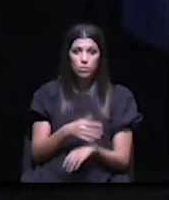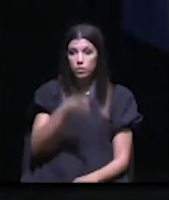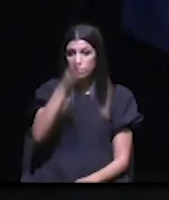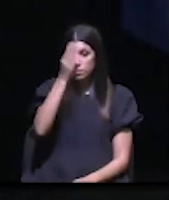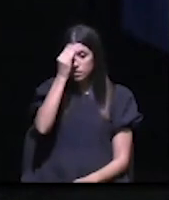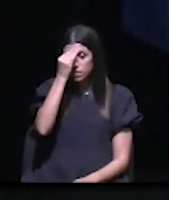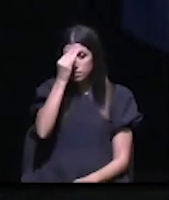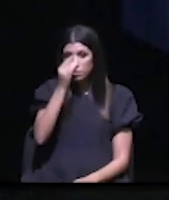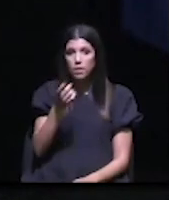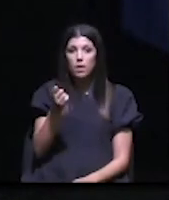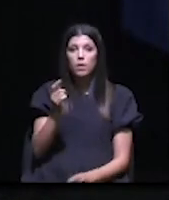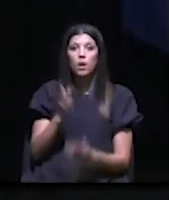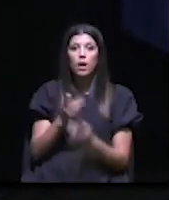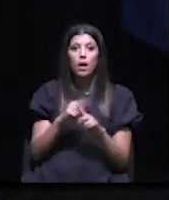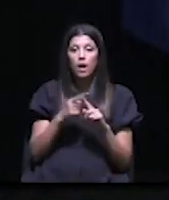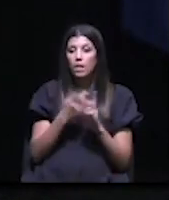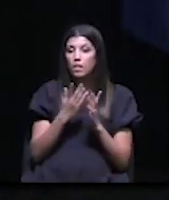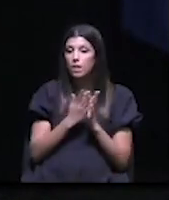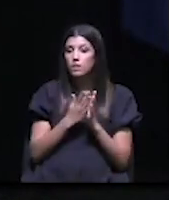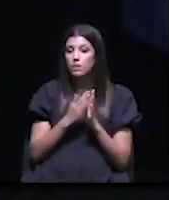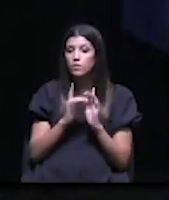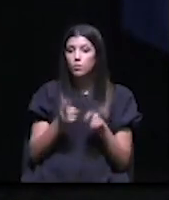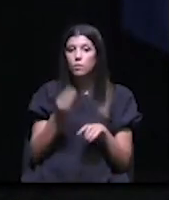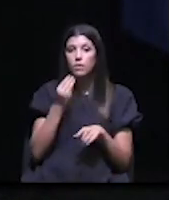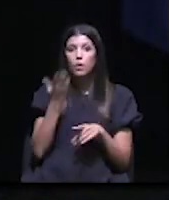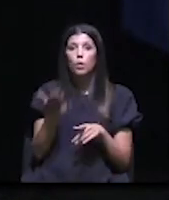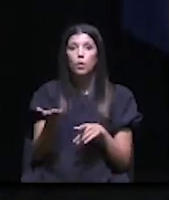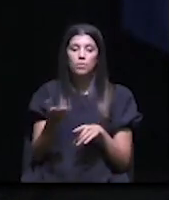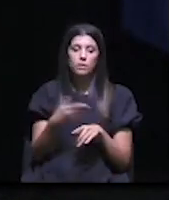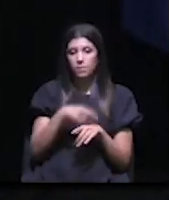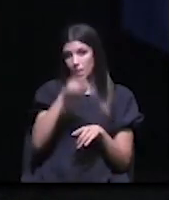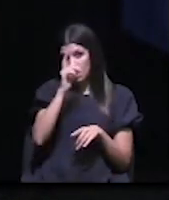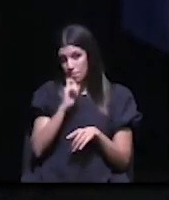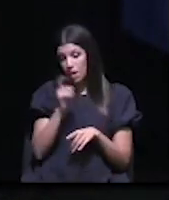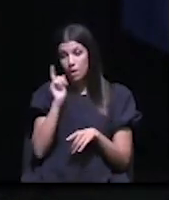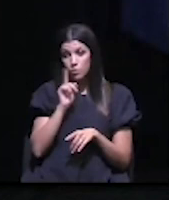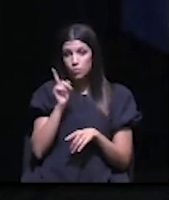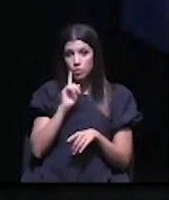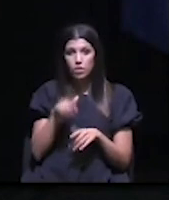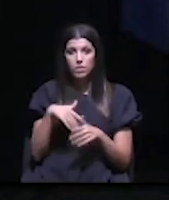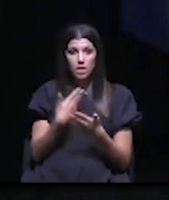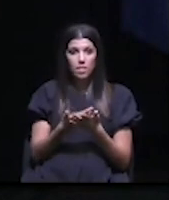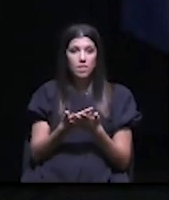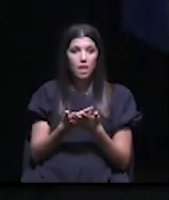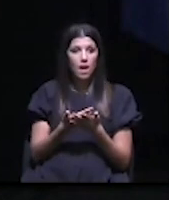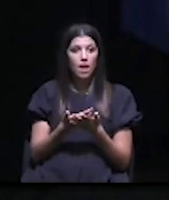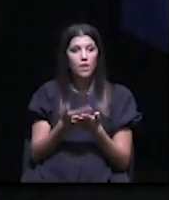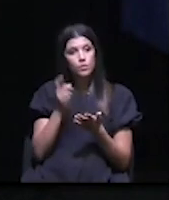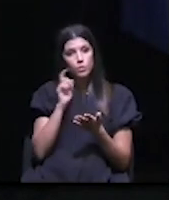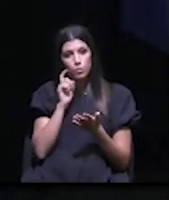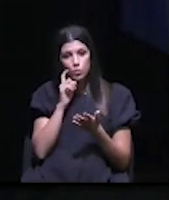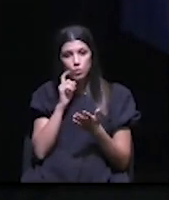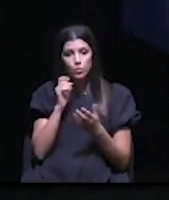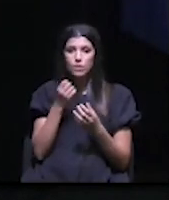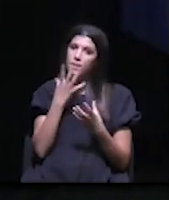o próximo ano letivo e novamente altura para lembrar a importância de tornar mais segura e mais simpática a zona à volta das escolas.